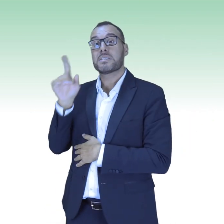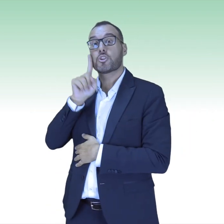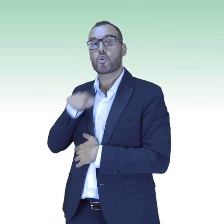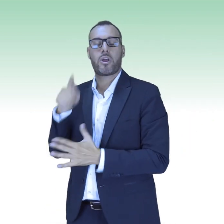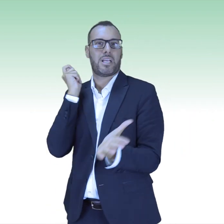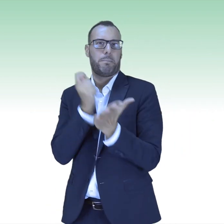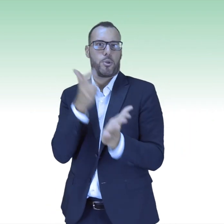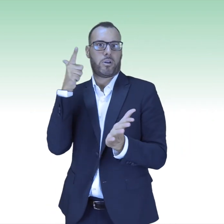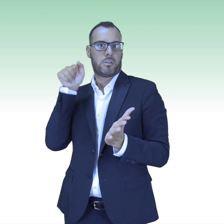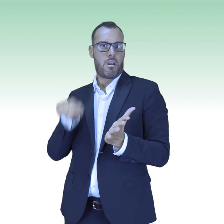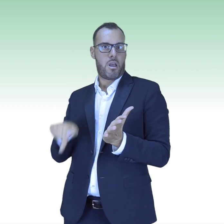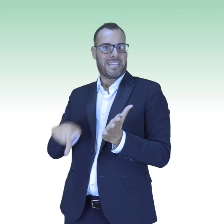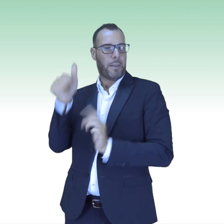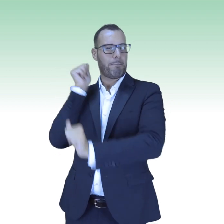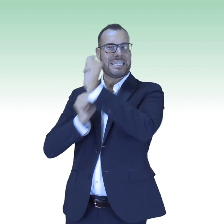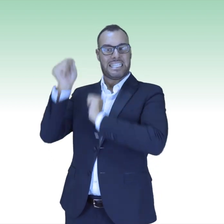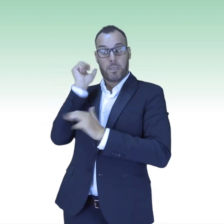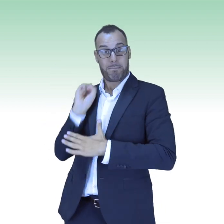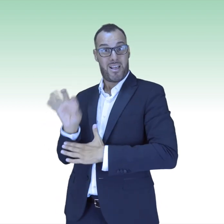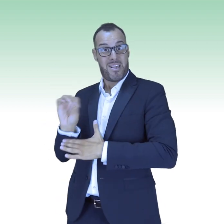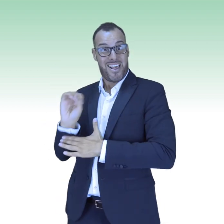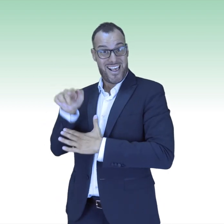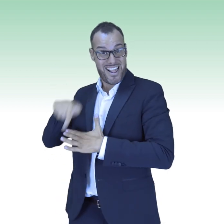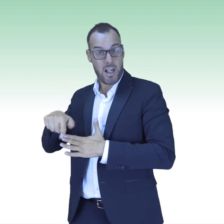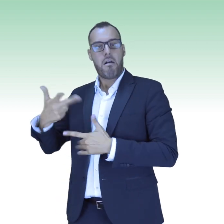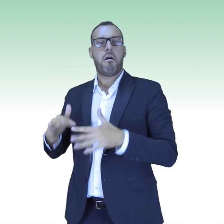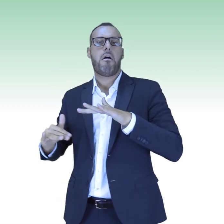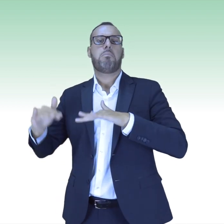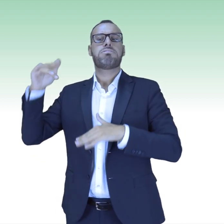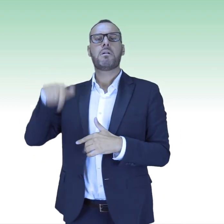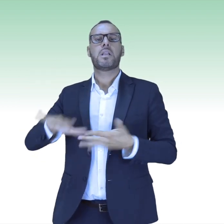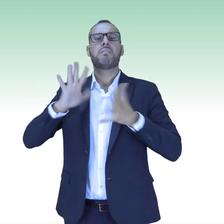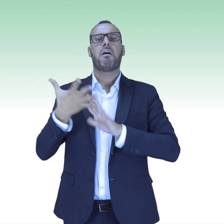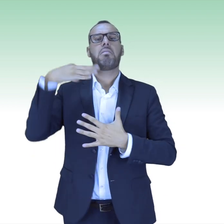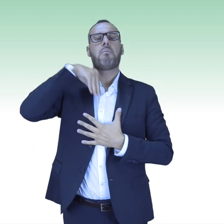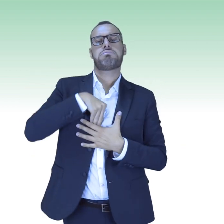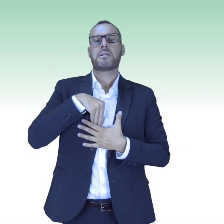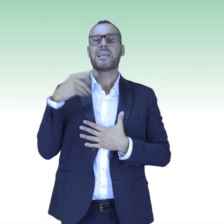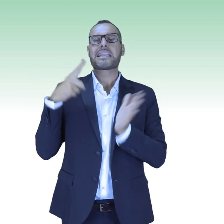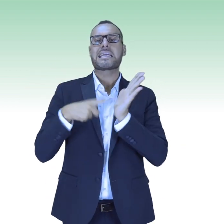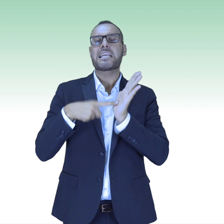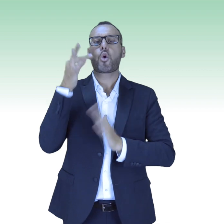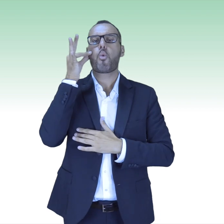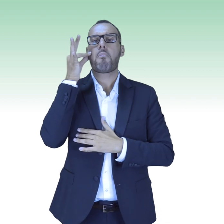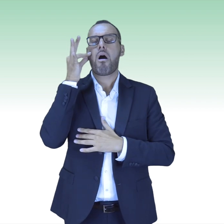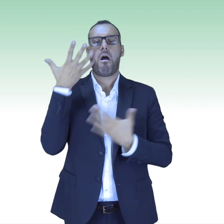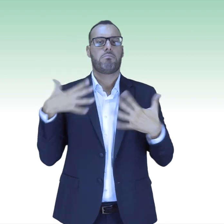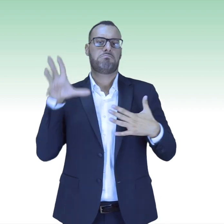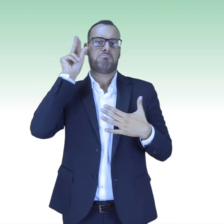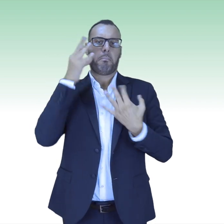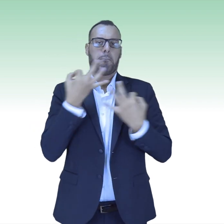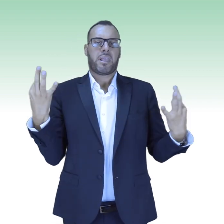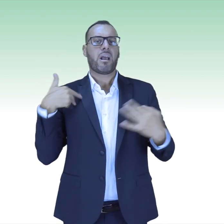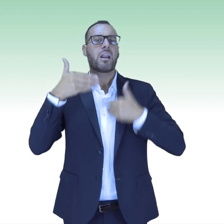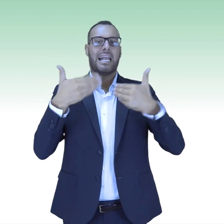per tutti i bambini sordi è fondamentale per la realizzazione dei loro diritti umani.